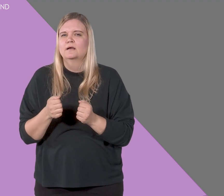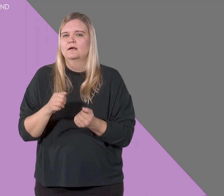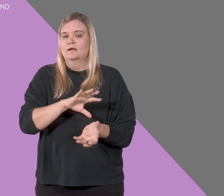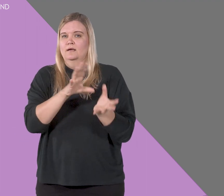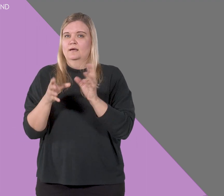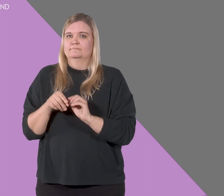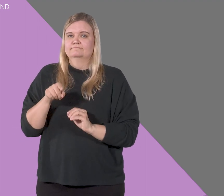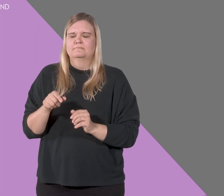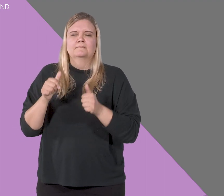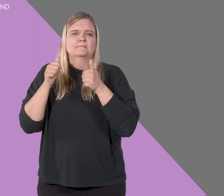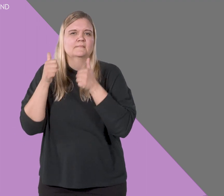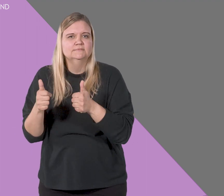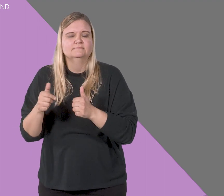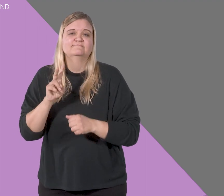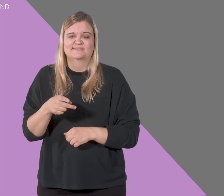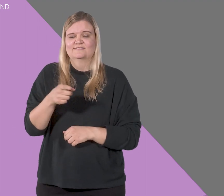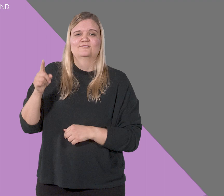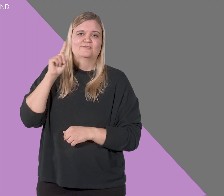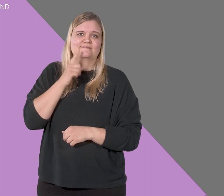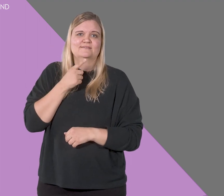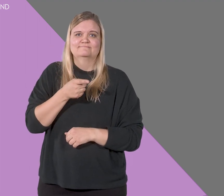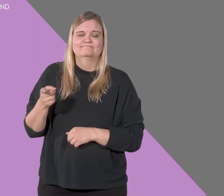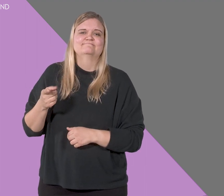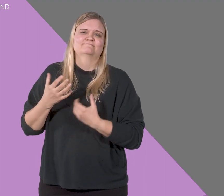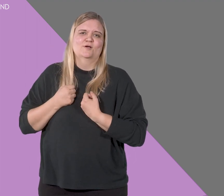stod det klart att träffens bästa behållning var att de finlandssvenska döva -